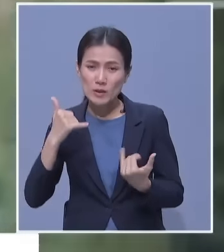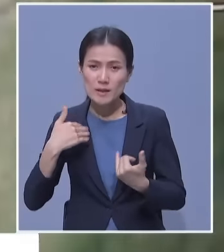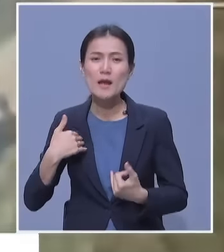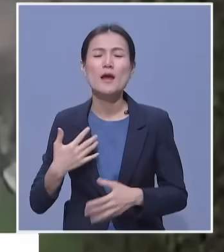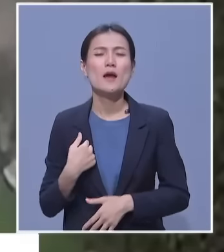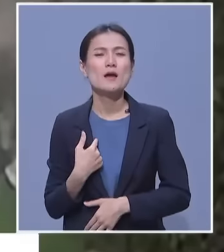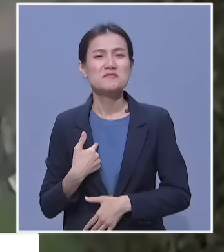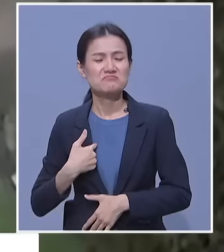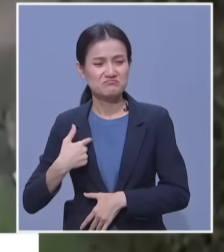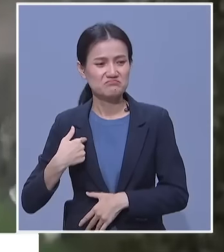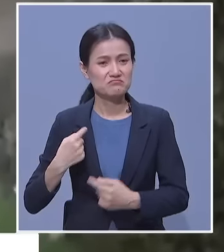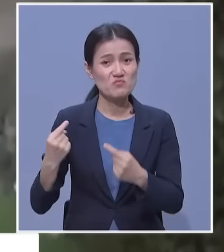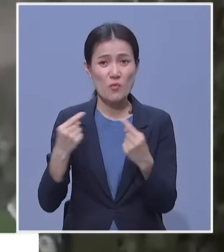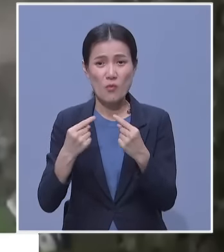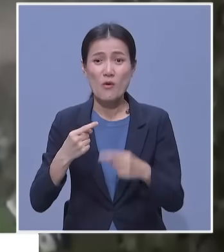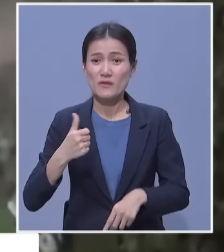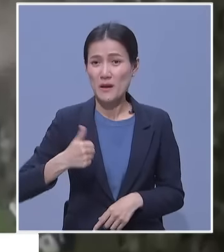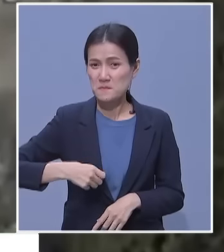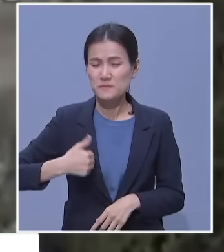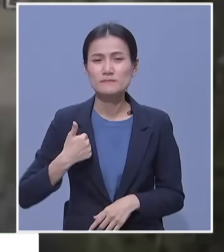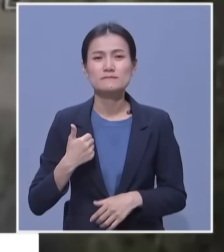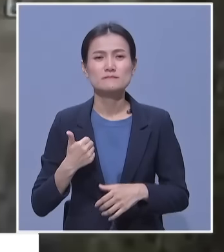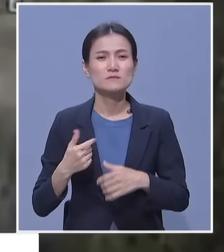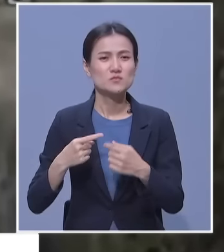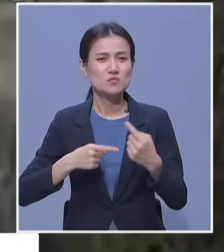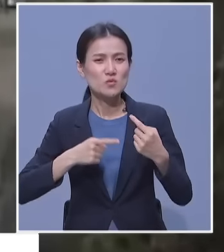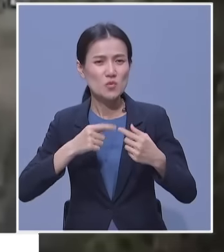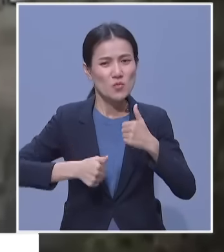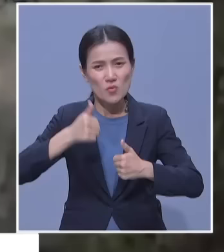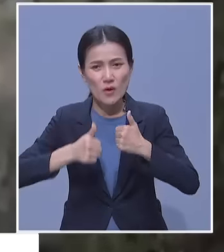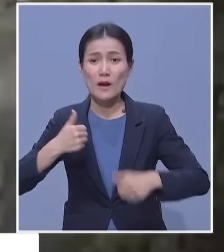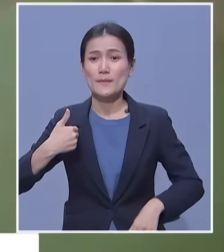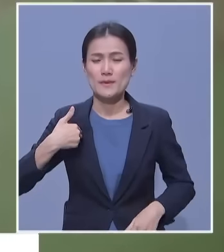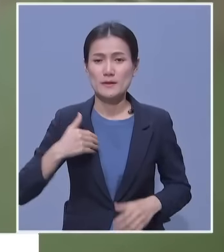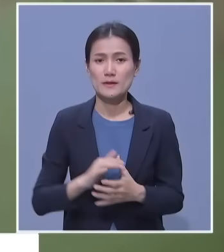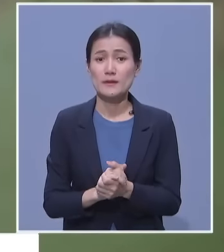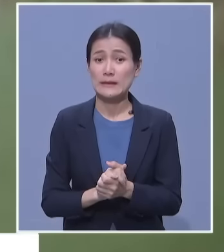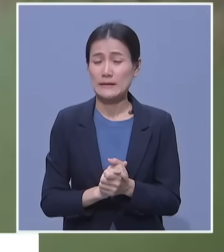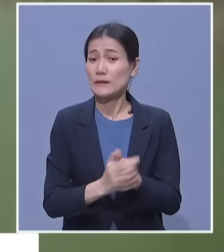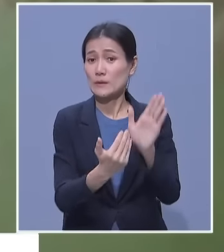ต้องต่อรองกับรัฐบาลรัสเซียนอกจากภูมิภาค เคิกแล้วนะคะเมื่อช่วงรุ่งสางของวันศุกร์